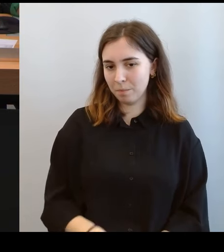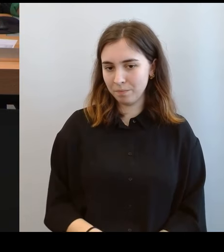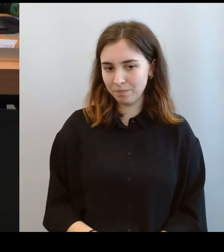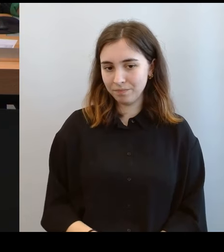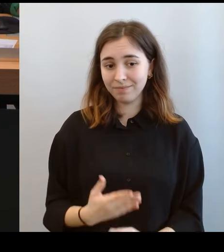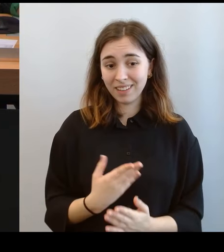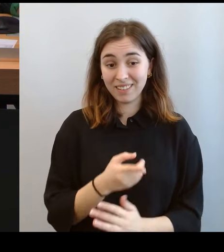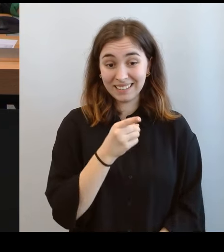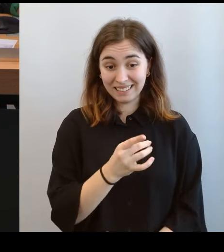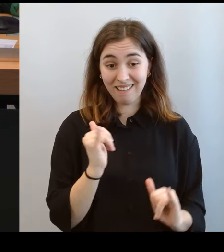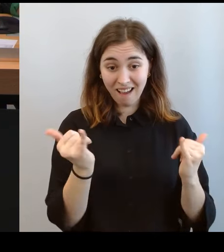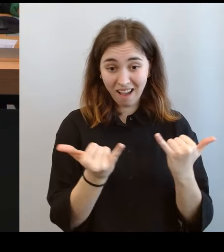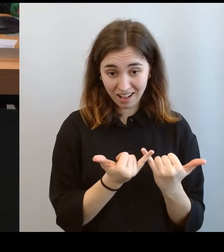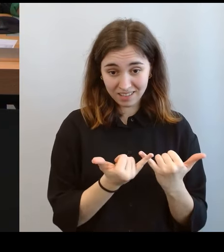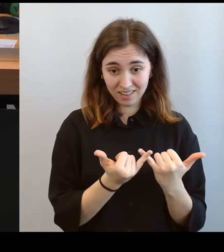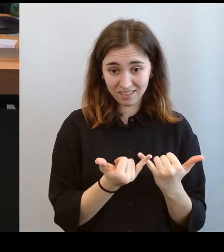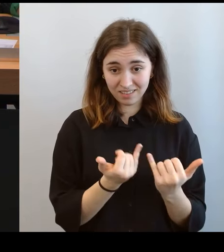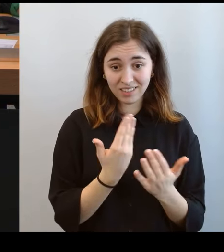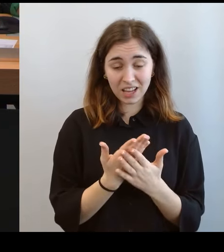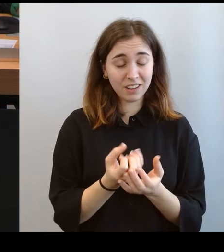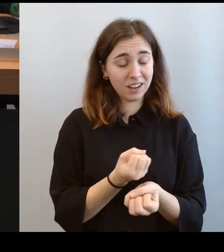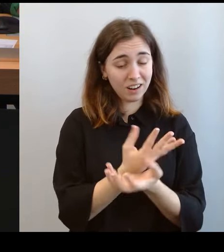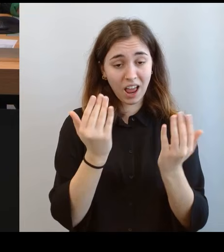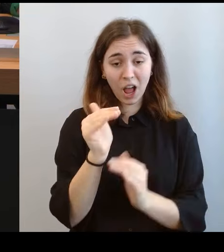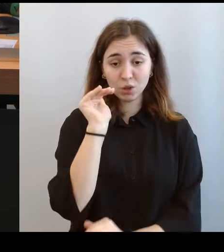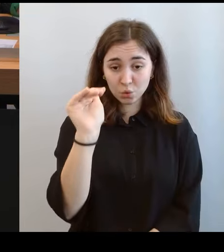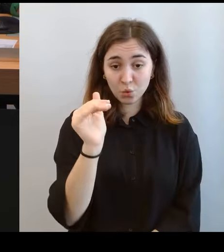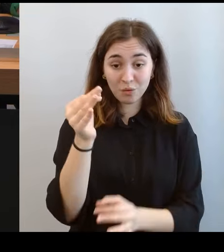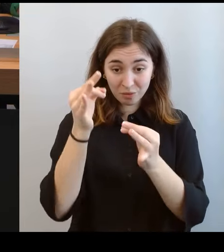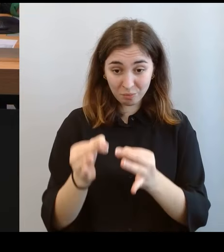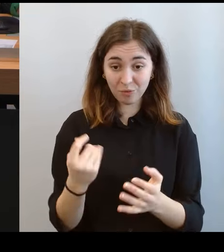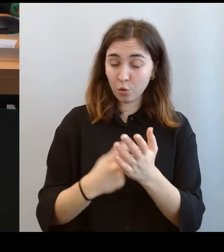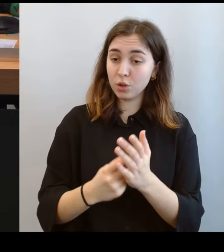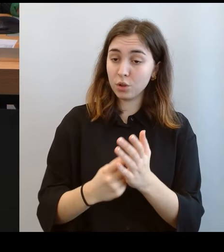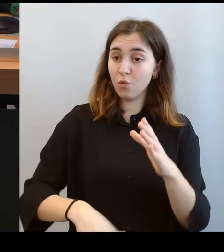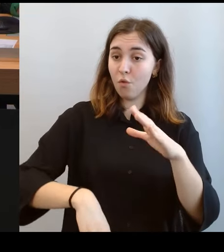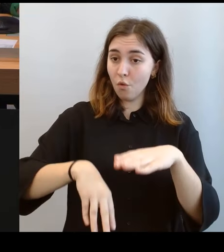Kostenübernahme durch die Krankenkassen trotzdem nicht bei unseren Kinderärzten sehen.